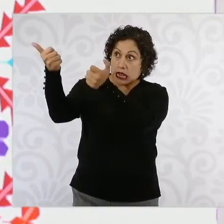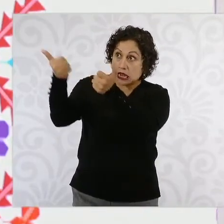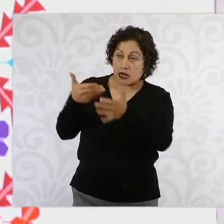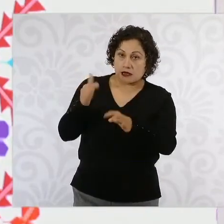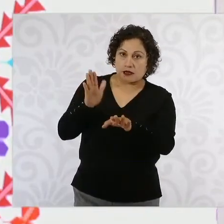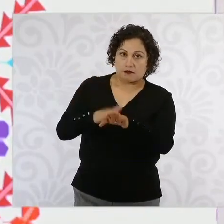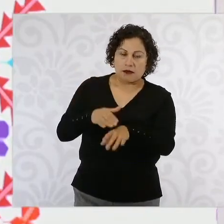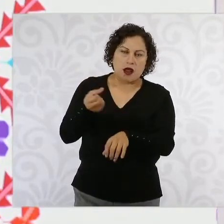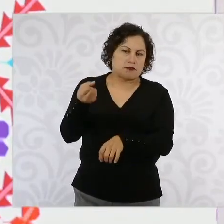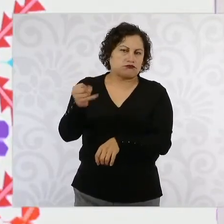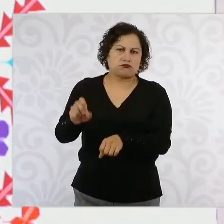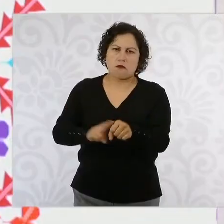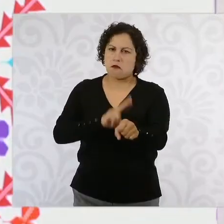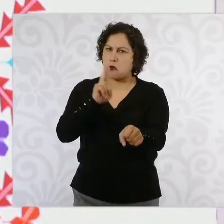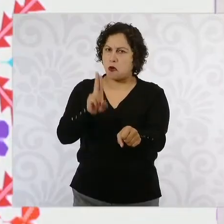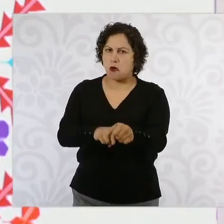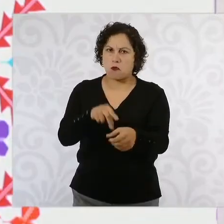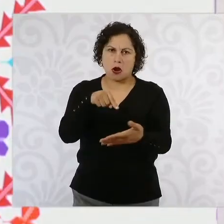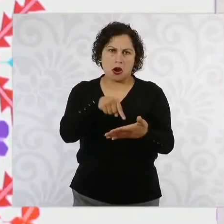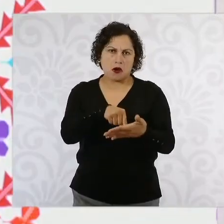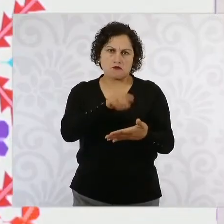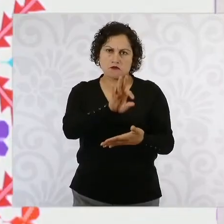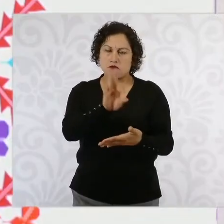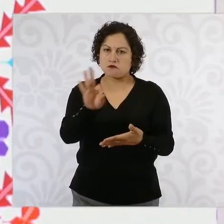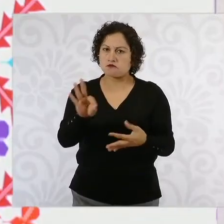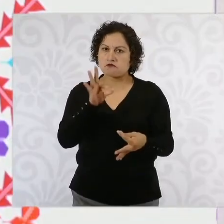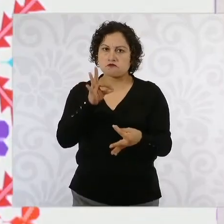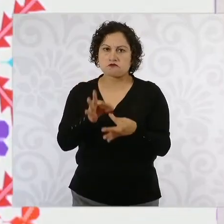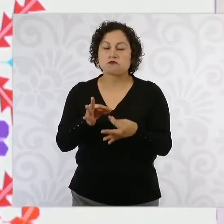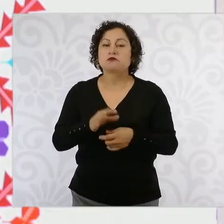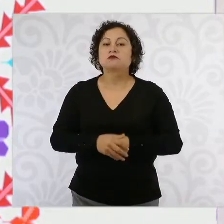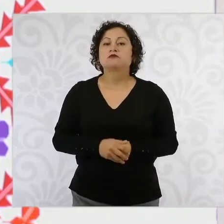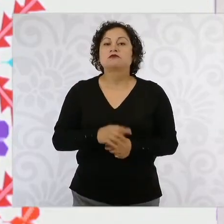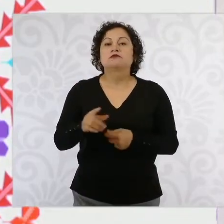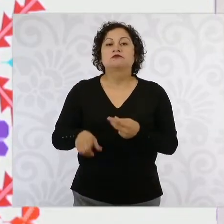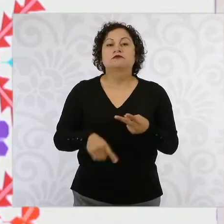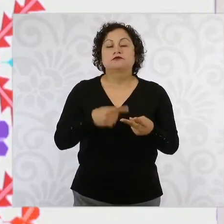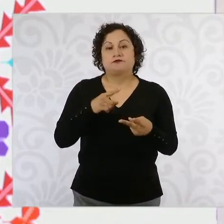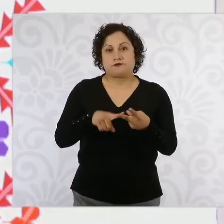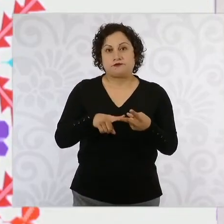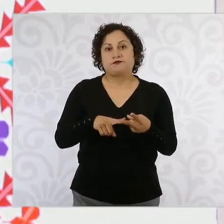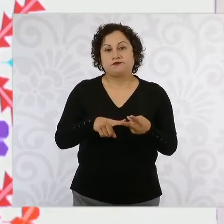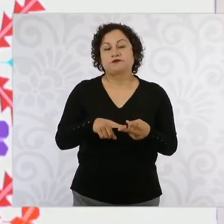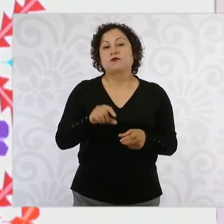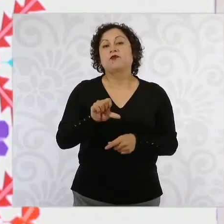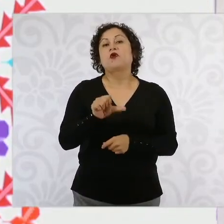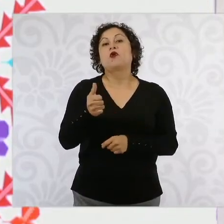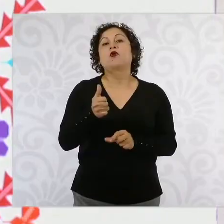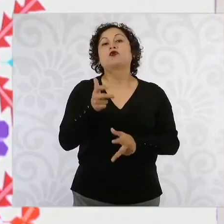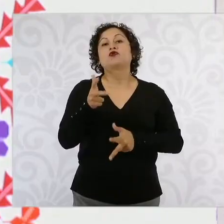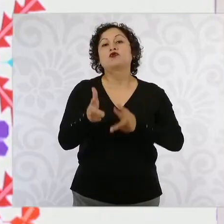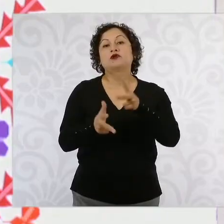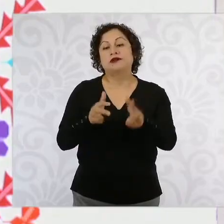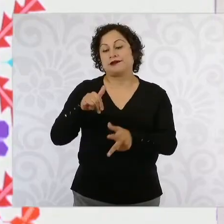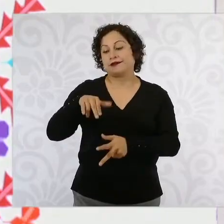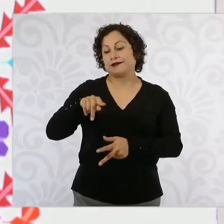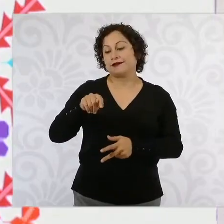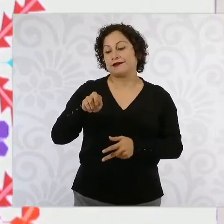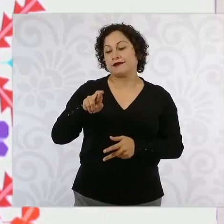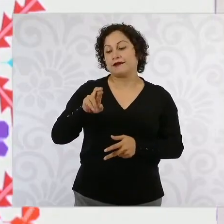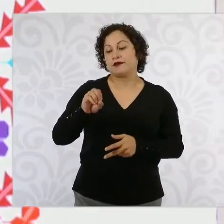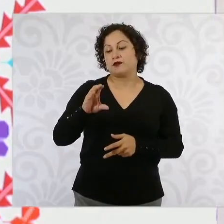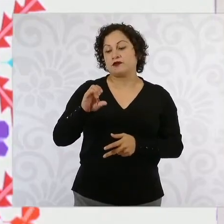eso por un lado el tren de carga el interoceánico que falta terminar la línea K que va a Guatemala